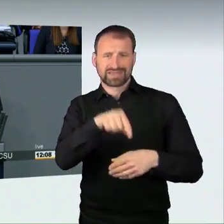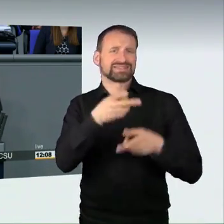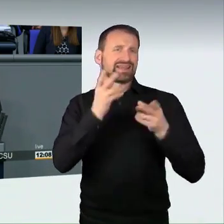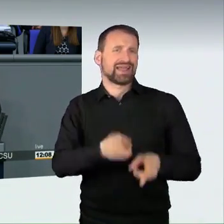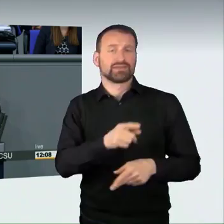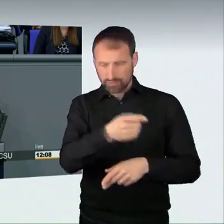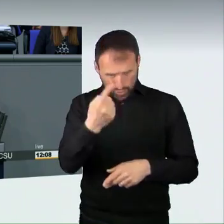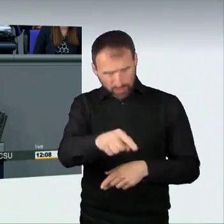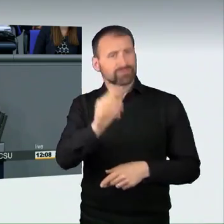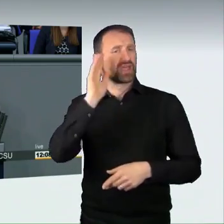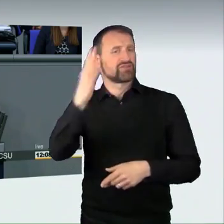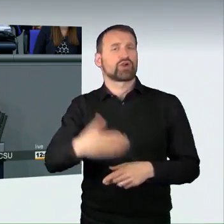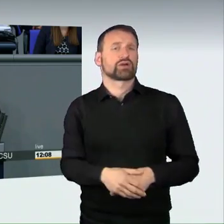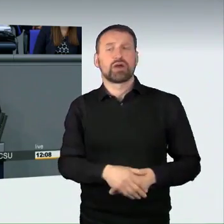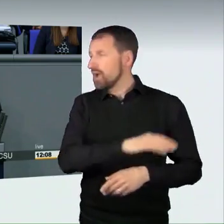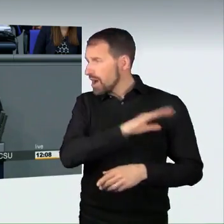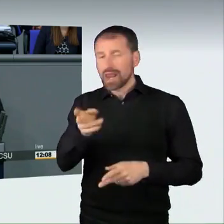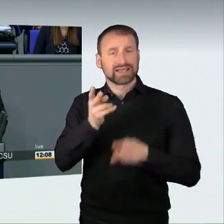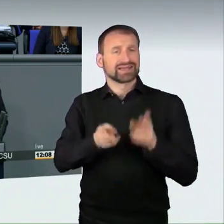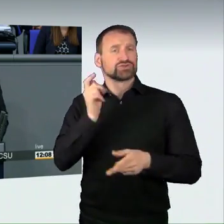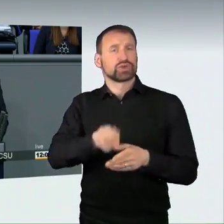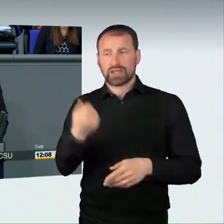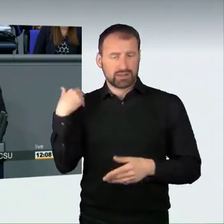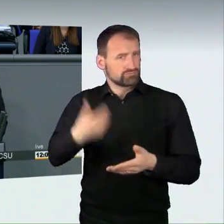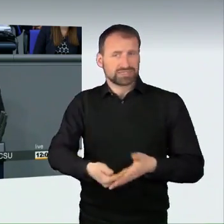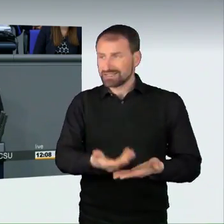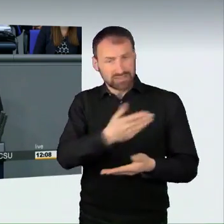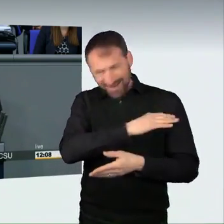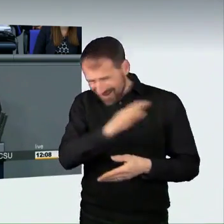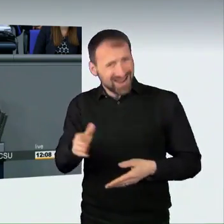Selbst der Deutsche Mieterbund sagt: Alle Urteile, die es zur Mietpreisbremse gibt,